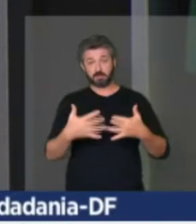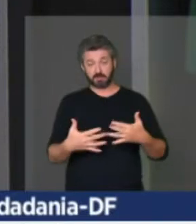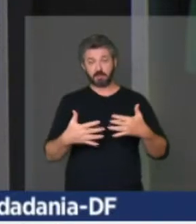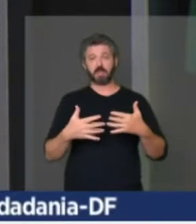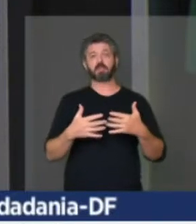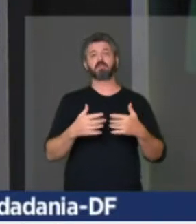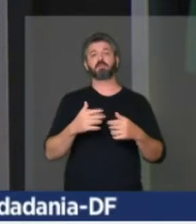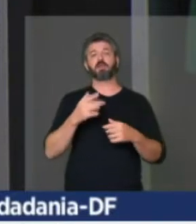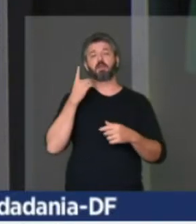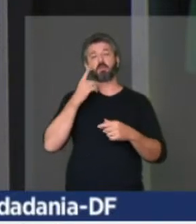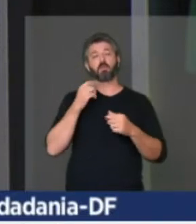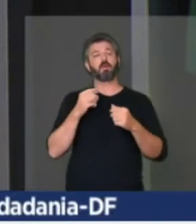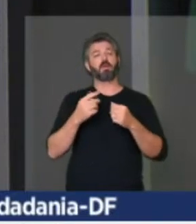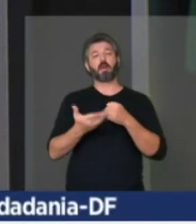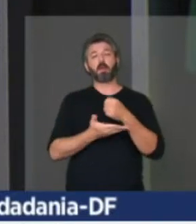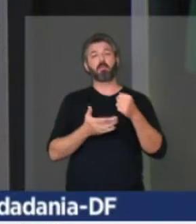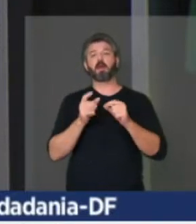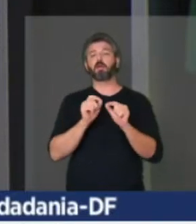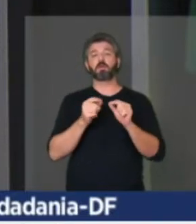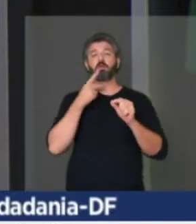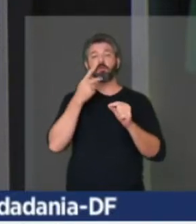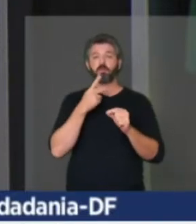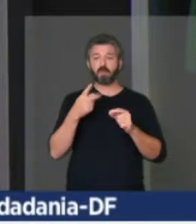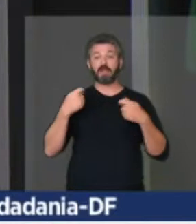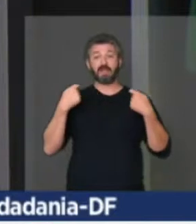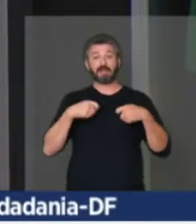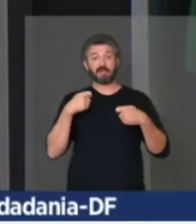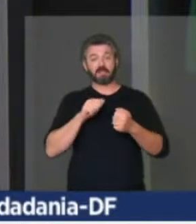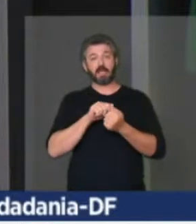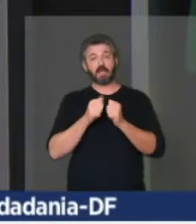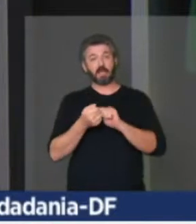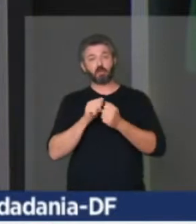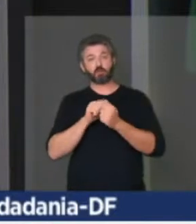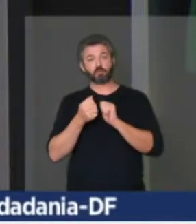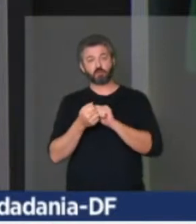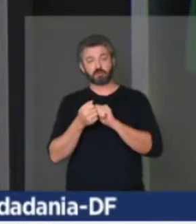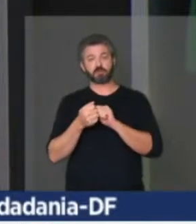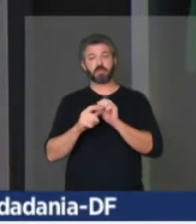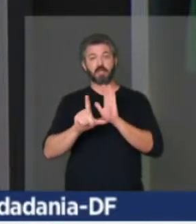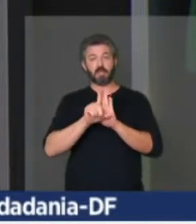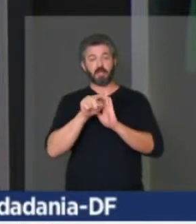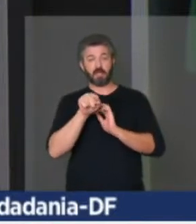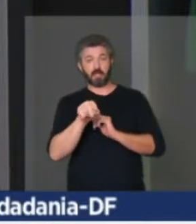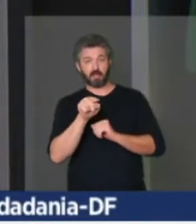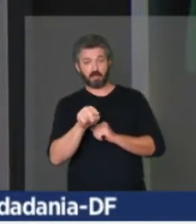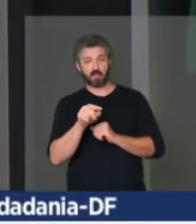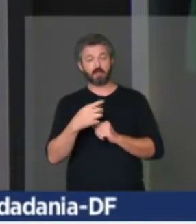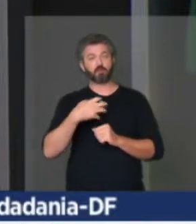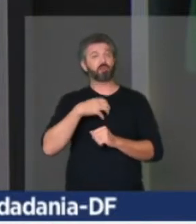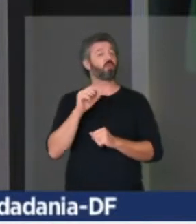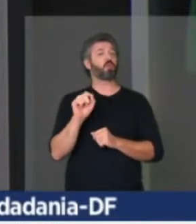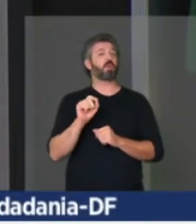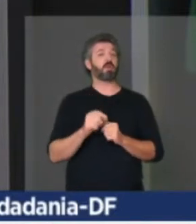NECESSIDADE DE AJUSTAR A REFERIDA LEGISLAÇÃO DE MANEIRA QUE, SE A EMPREGADA GESTANTE NÃO PUDER REALIZAR O SEU TRABALHO NA FORMA REMOTA NÃO RECAIRÁSOBRE O